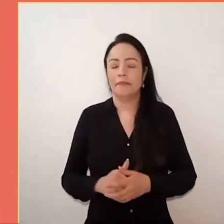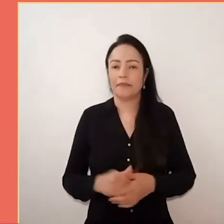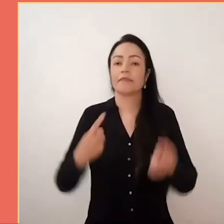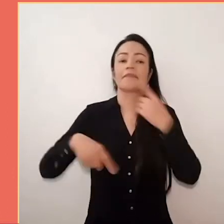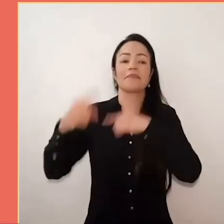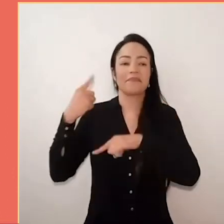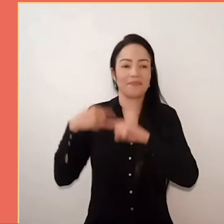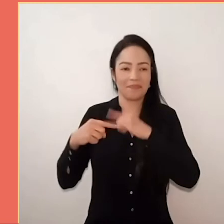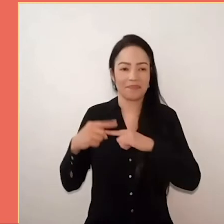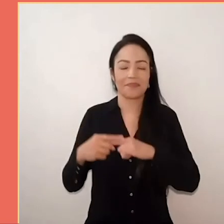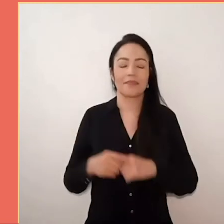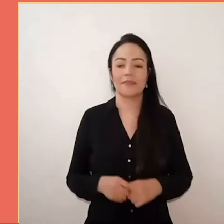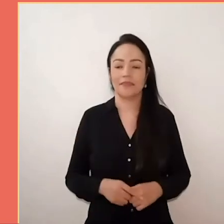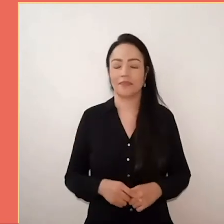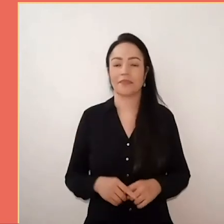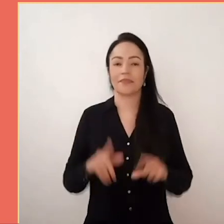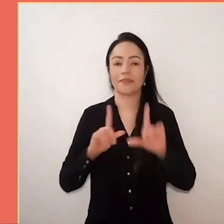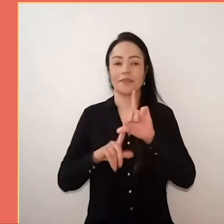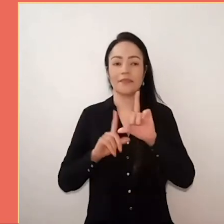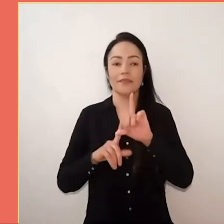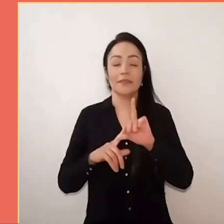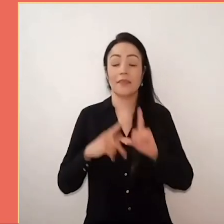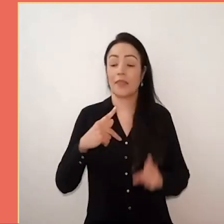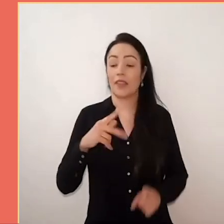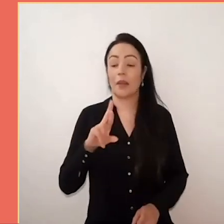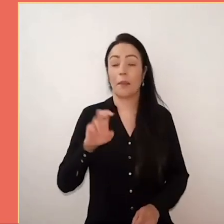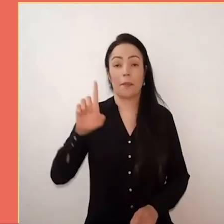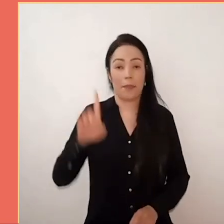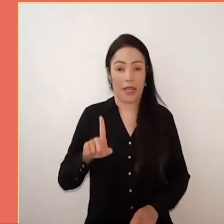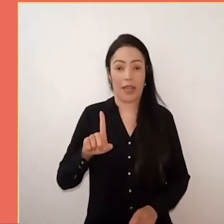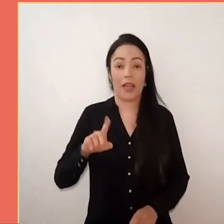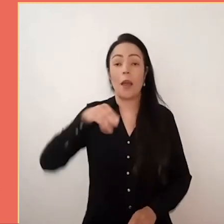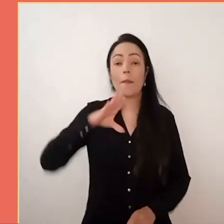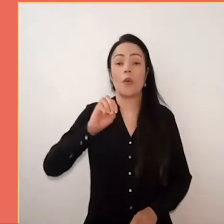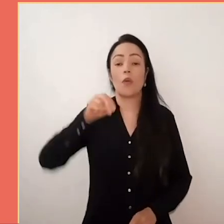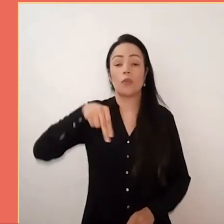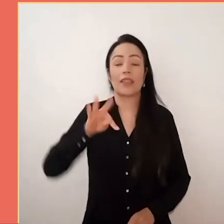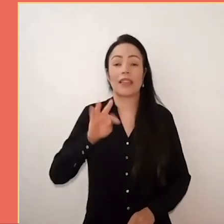a uma literatura pré Monteiro Lobato, porque não permite nem a transgressão.